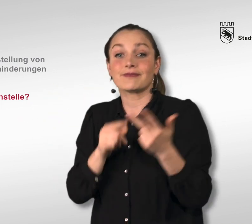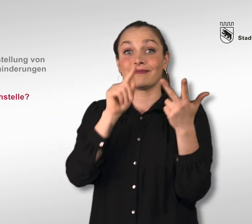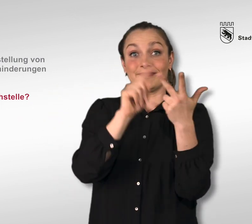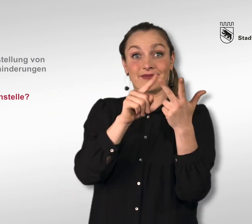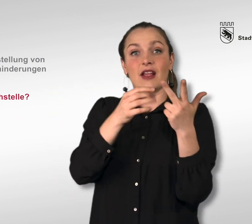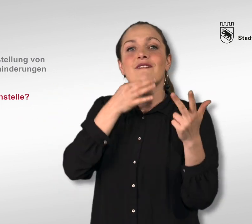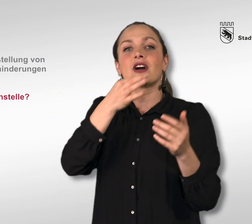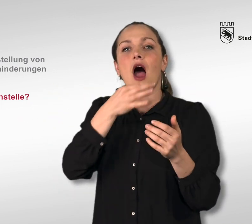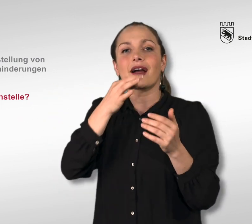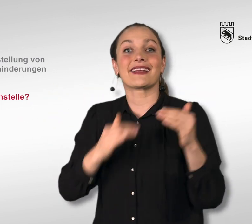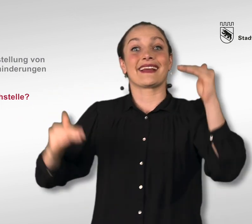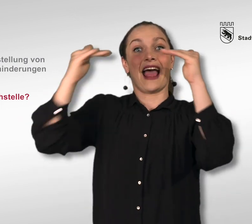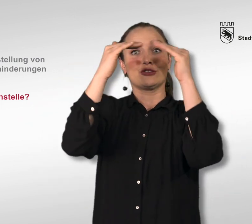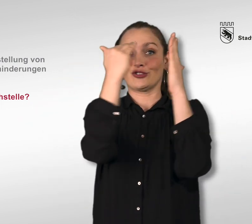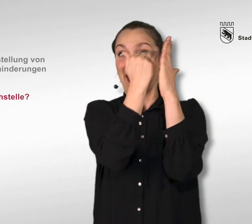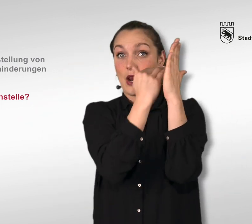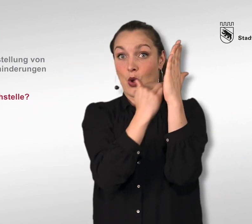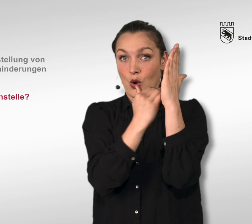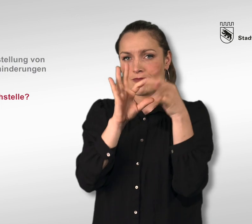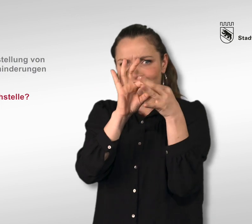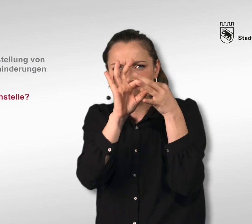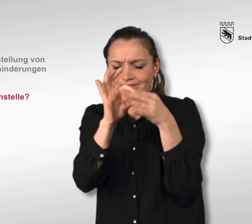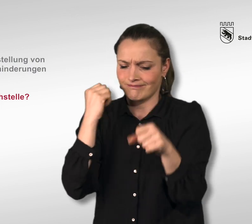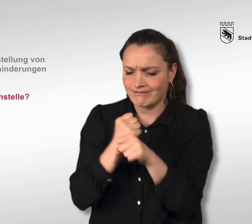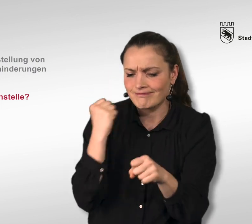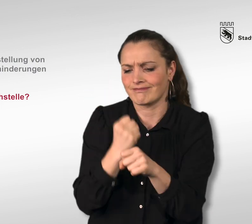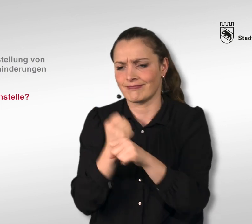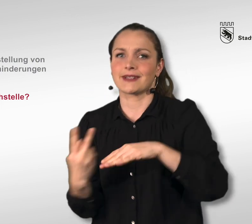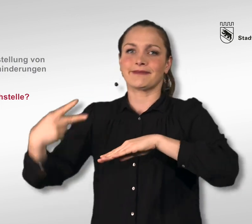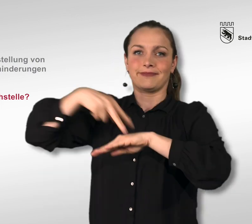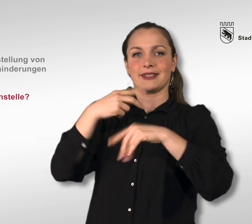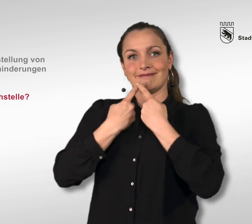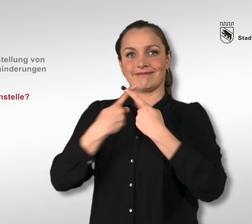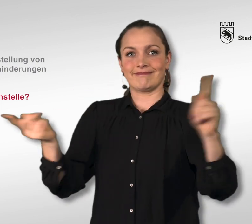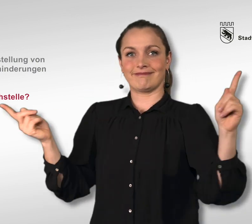indem sie Stellungnahmen und Vorlagen zu Gleichstellungsfragen erarbeitet,